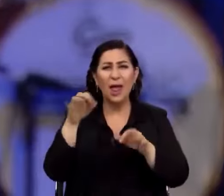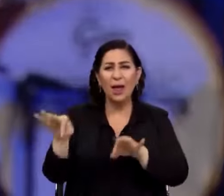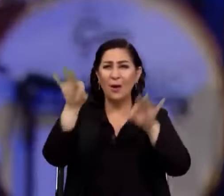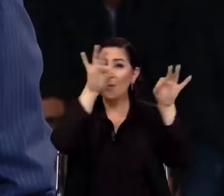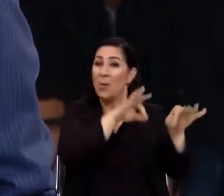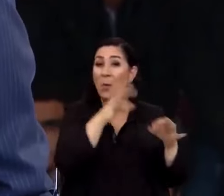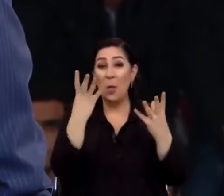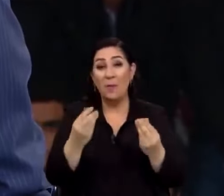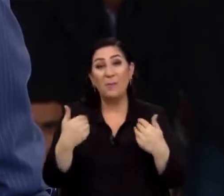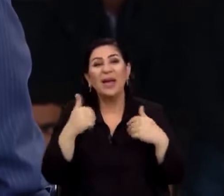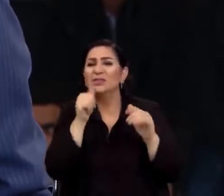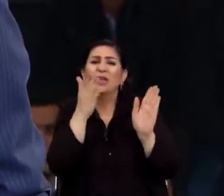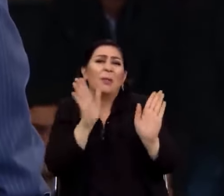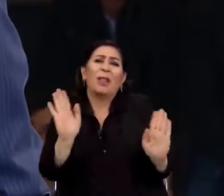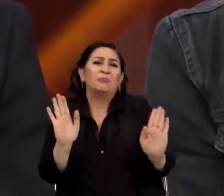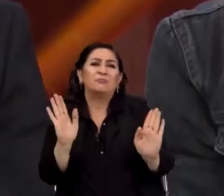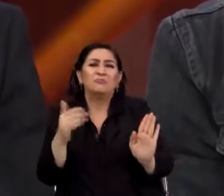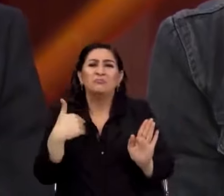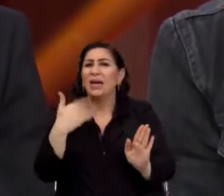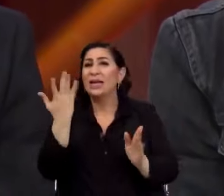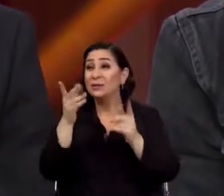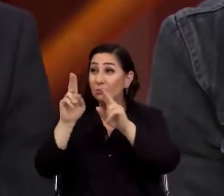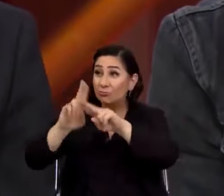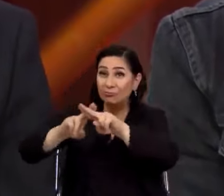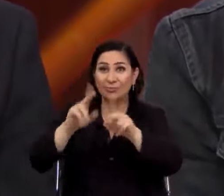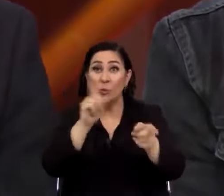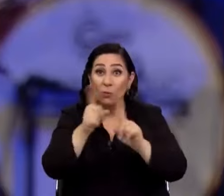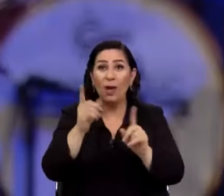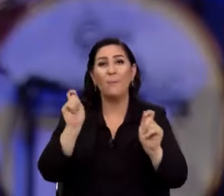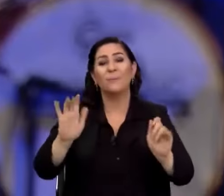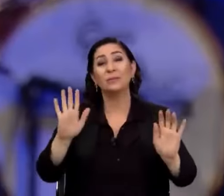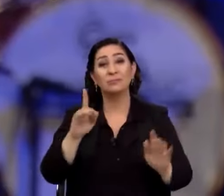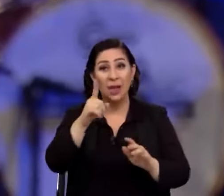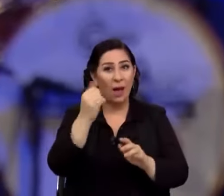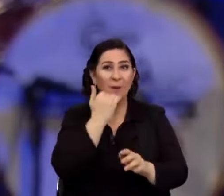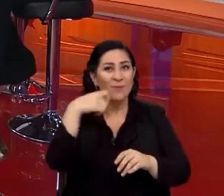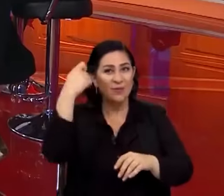ben hiç gitmedim hiç de Tasvip etmedim var mı aranızda erotik film izlemiş olan